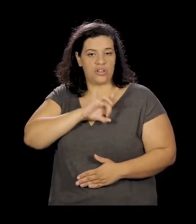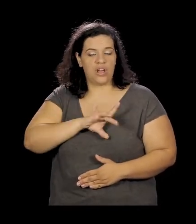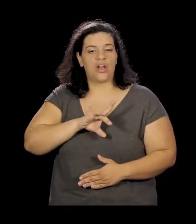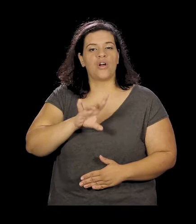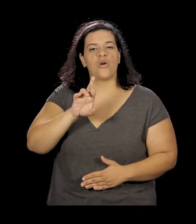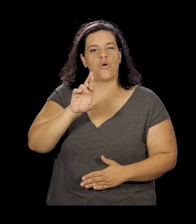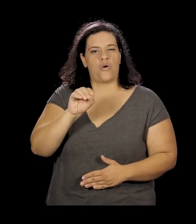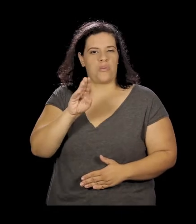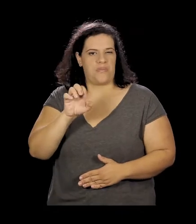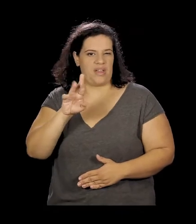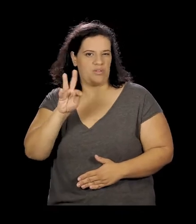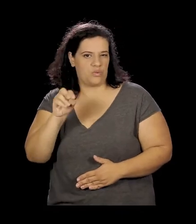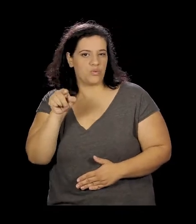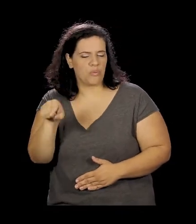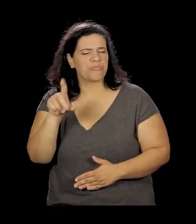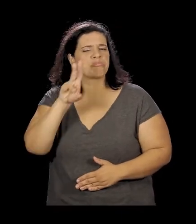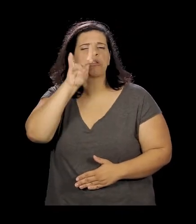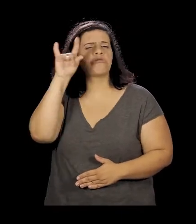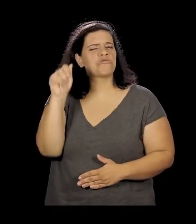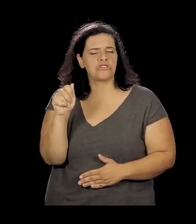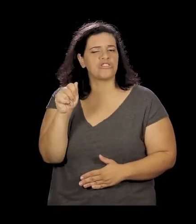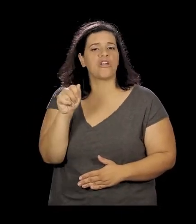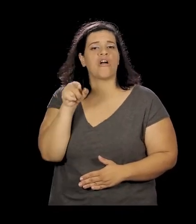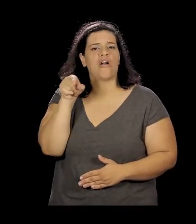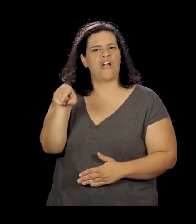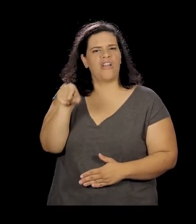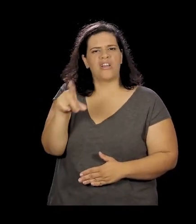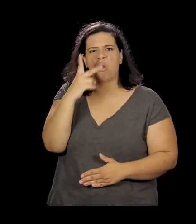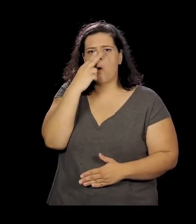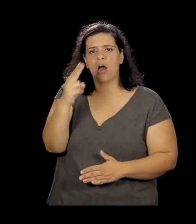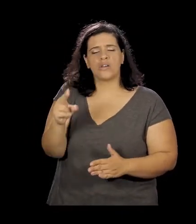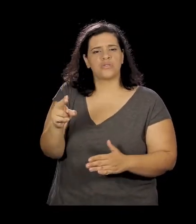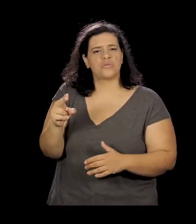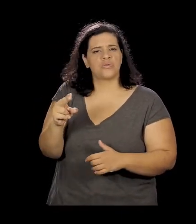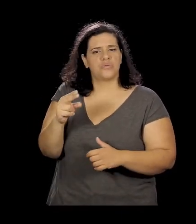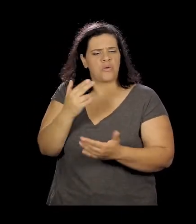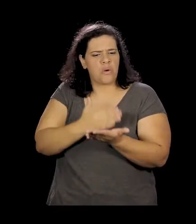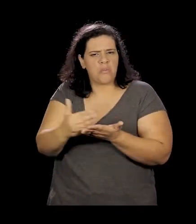e, um dia, acho que no primeiro ano do mestrado,